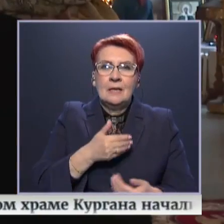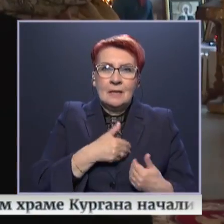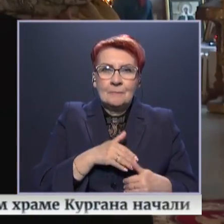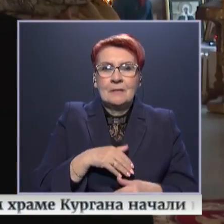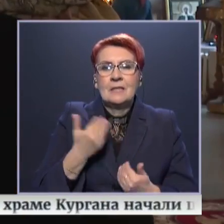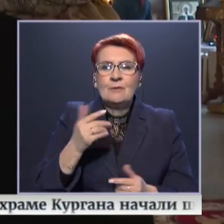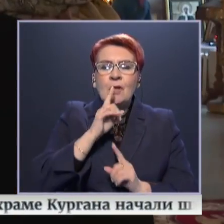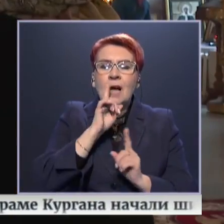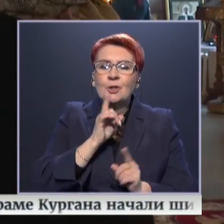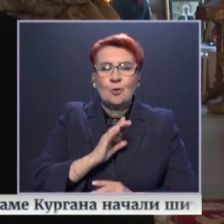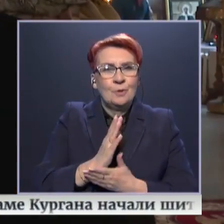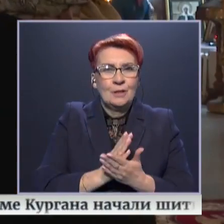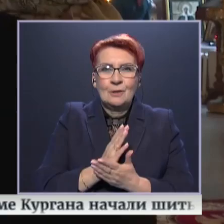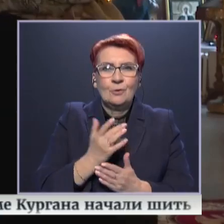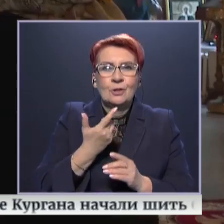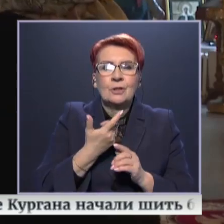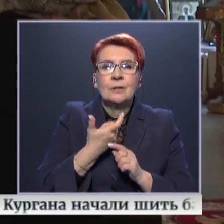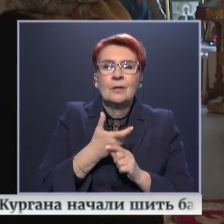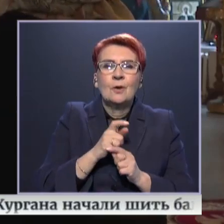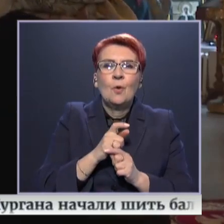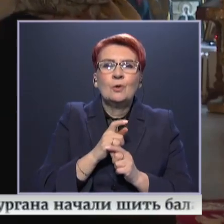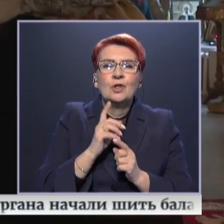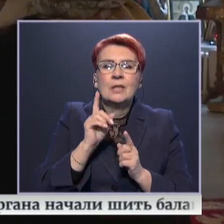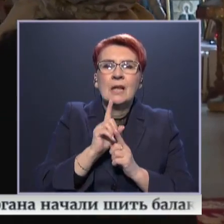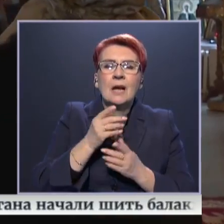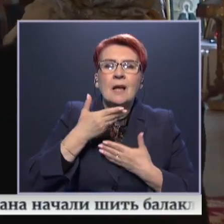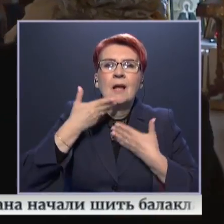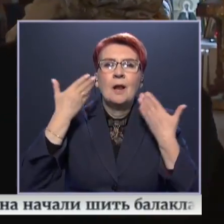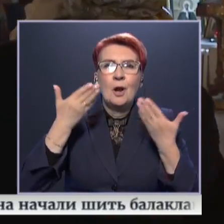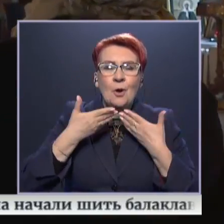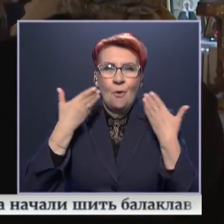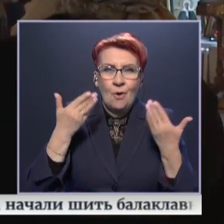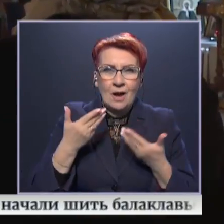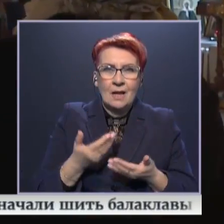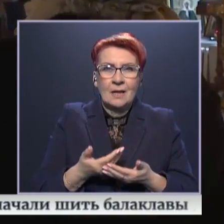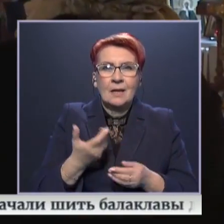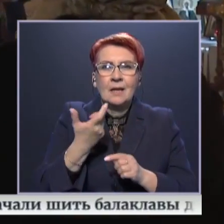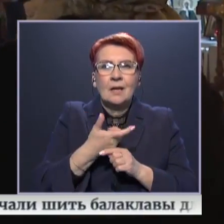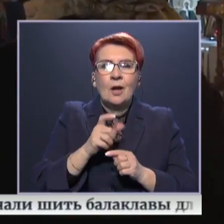что очень тонкая легкая и очень вдумчивая Глядя